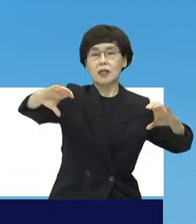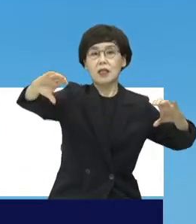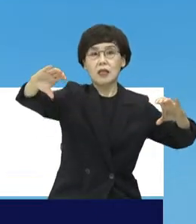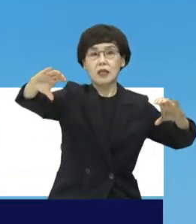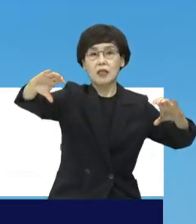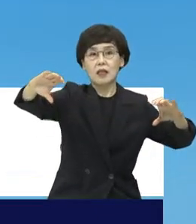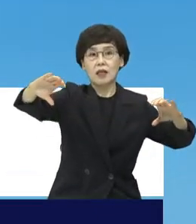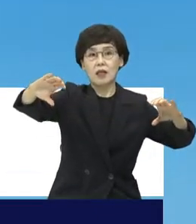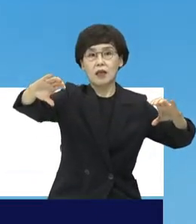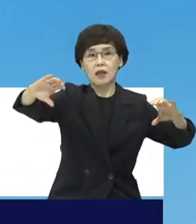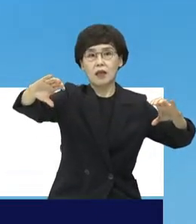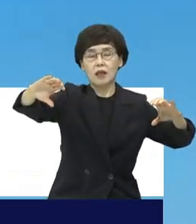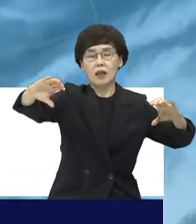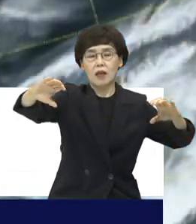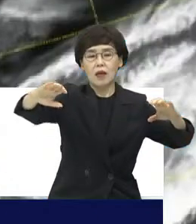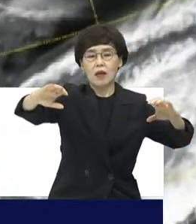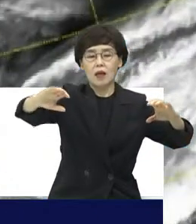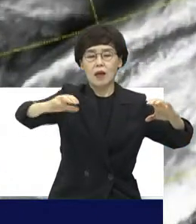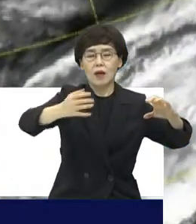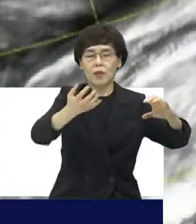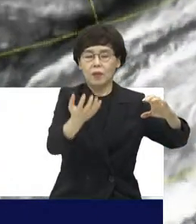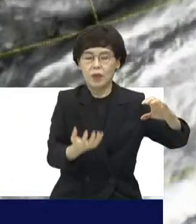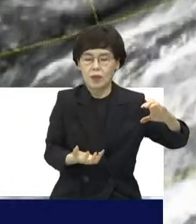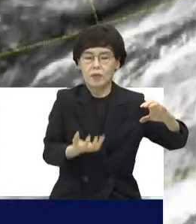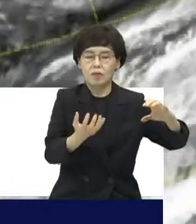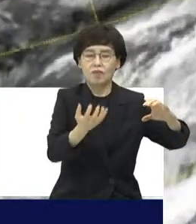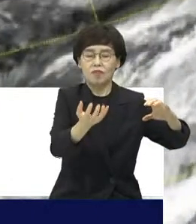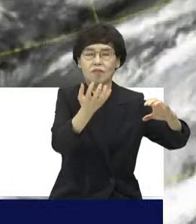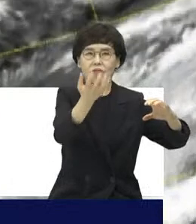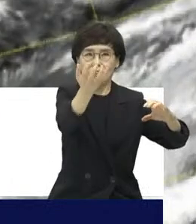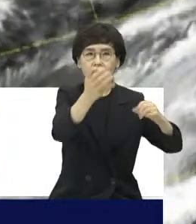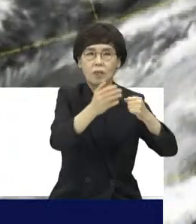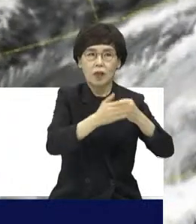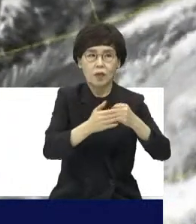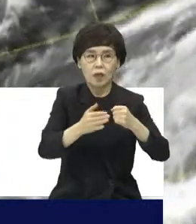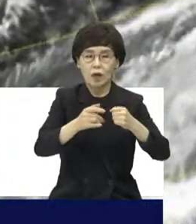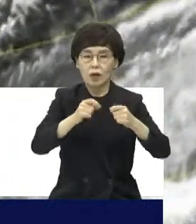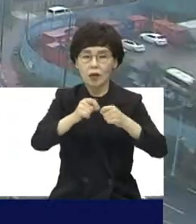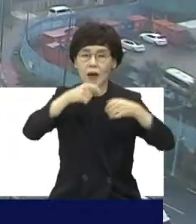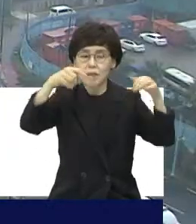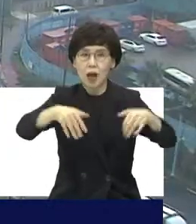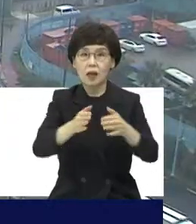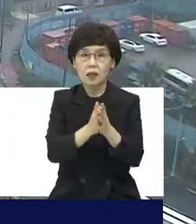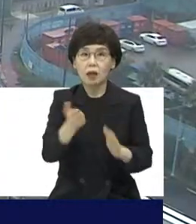이 동서로 길게 이어진 비구름이 남북으로 움직이면서 비를 뿌리기 때문에 장마가 시작되는 건데. 그런데 보통 그러면 보통의 경우에